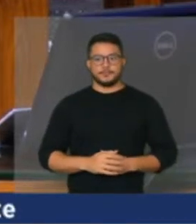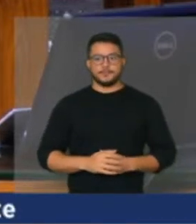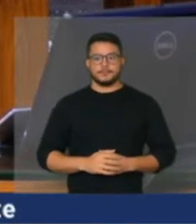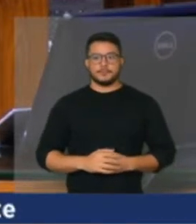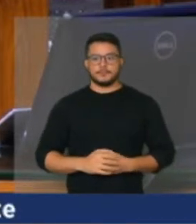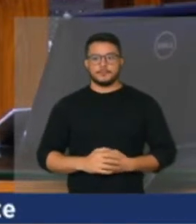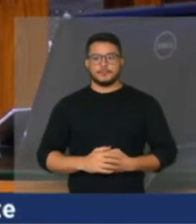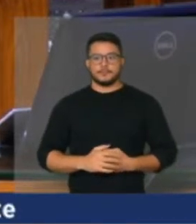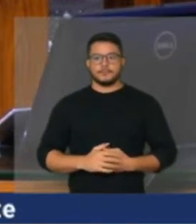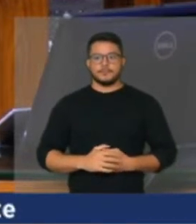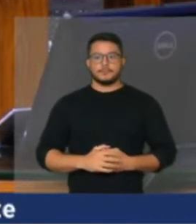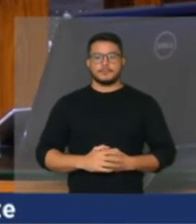LIDERANÇAS, AMANHÃ, O... A PEC 5 ESTARÁNA PAUTA, SERÁ O